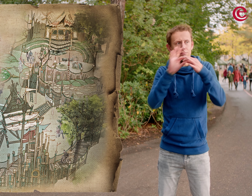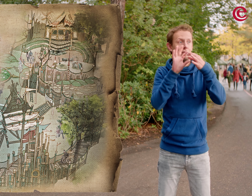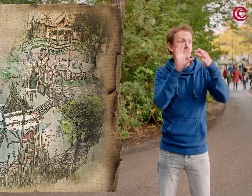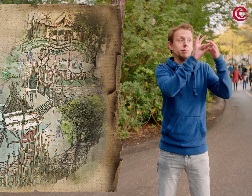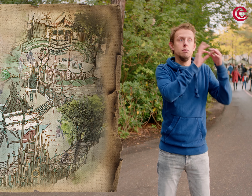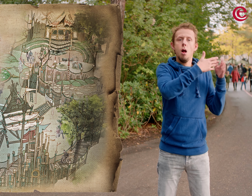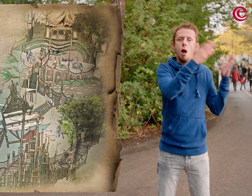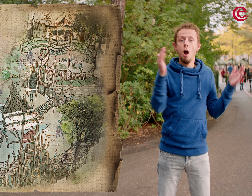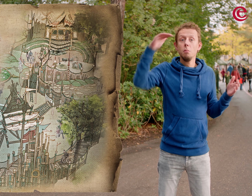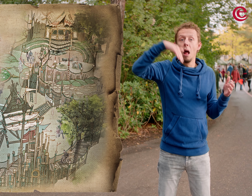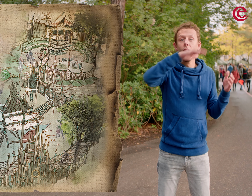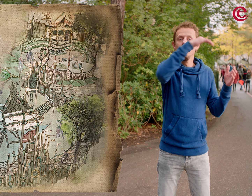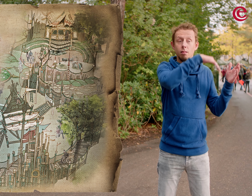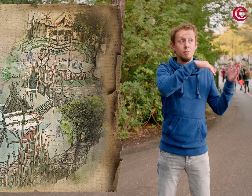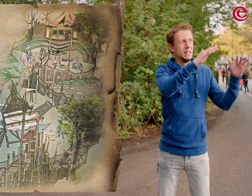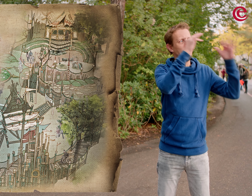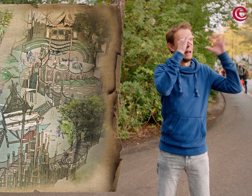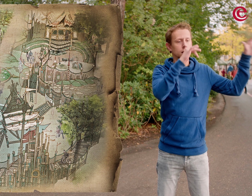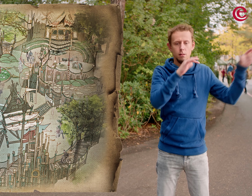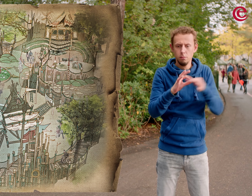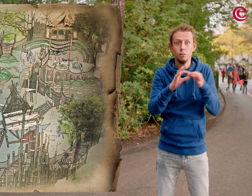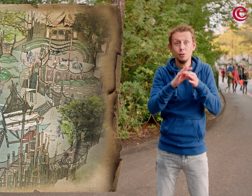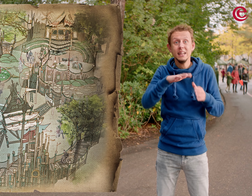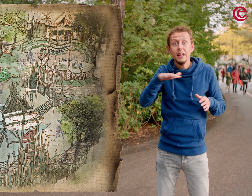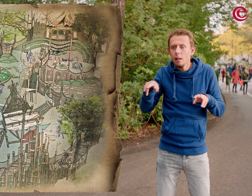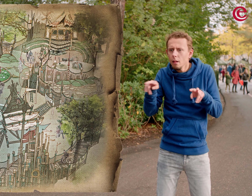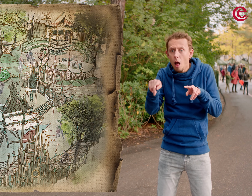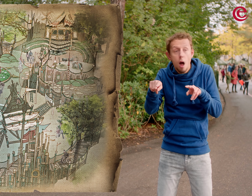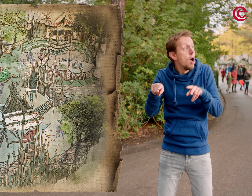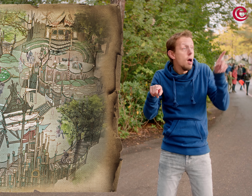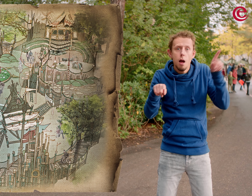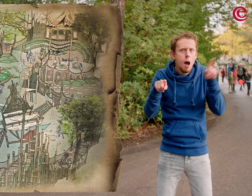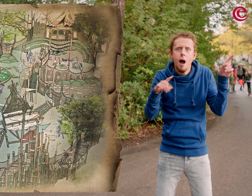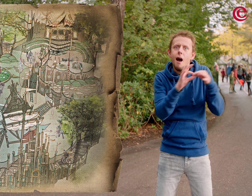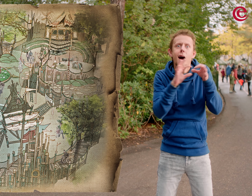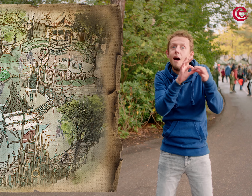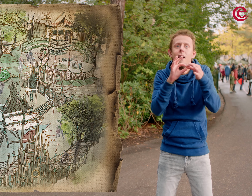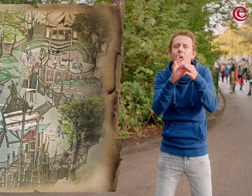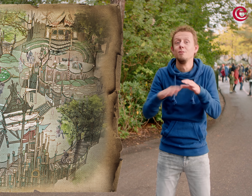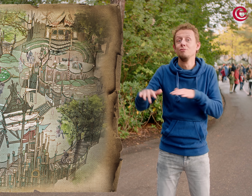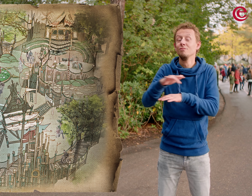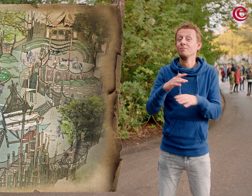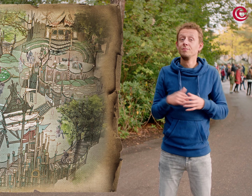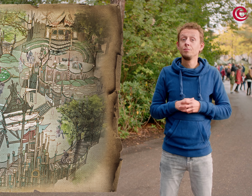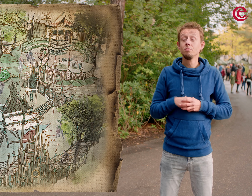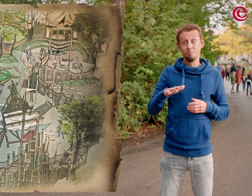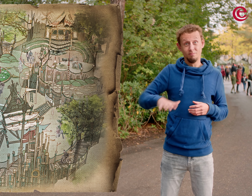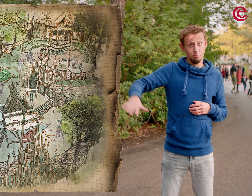En al die elementen hebben te maken met de achtbanen uit de Efteling.